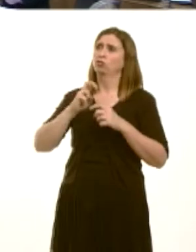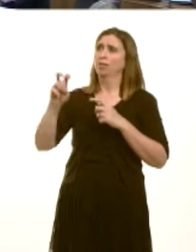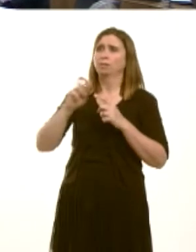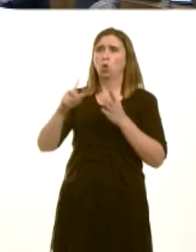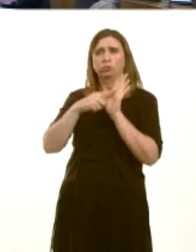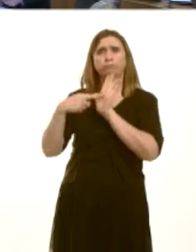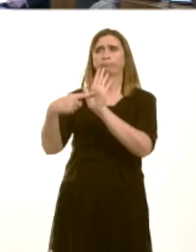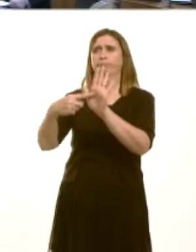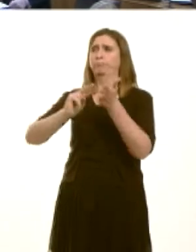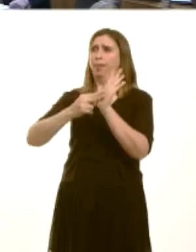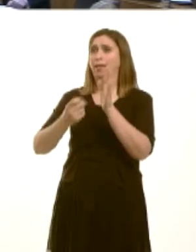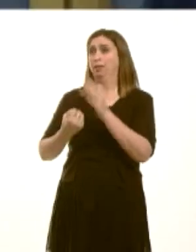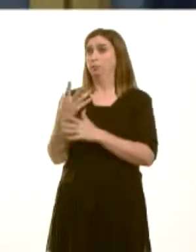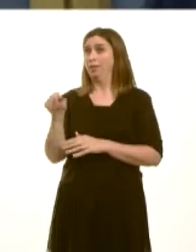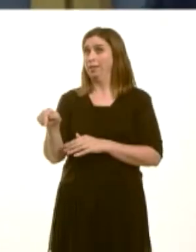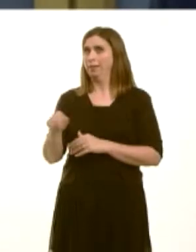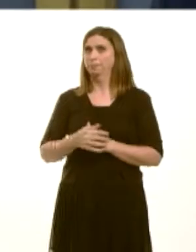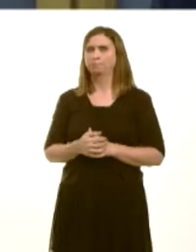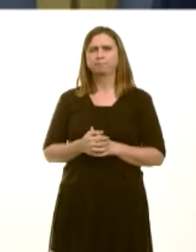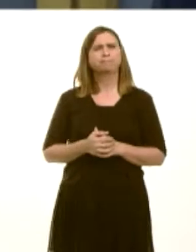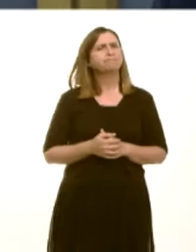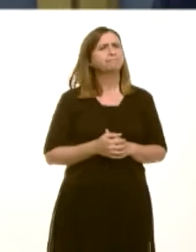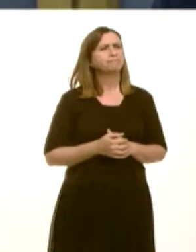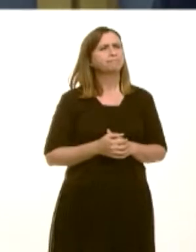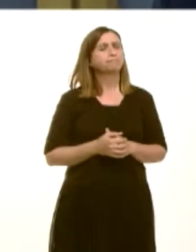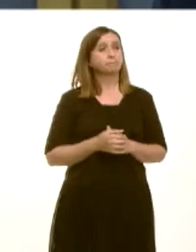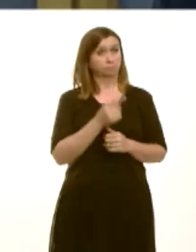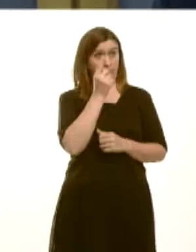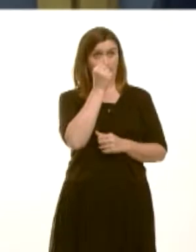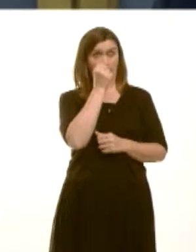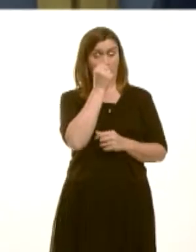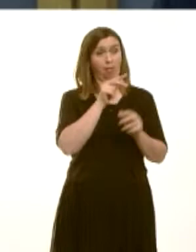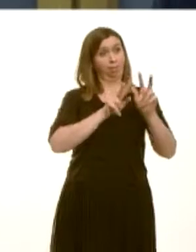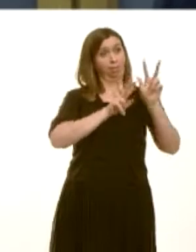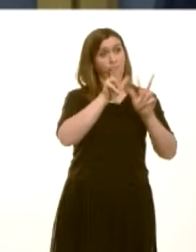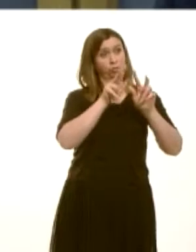yn datblygu o gwmpas y potensial o ailagor rheilffordd Aberystwyth i Gaerfyrddin, ac